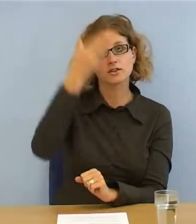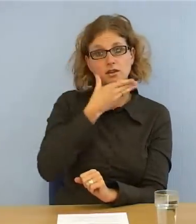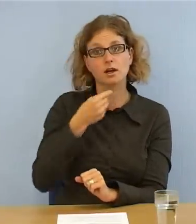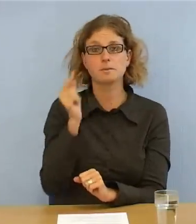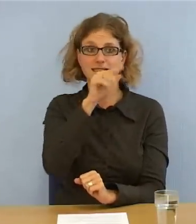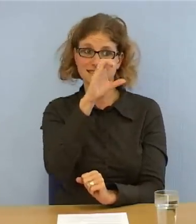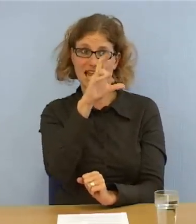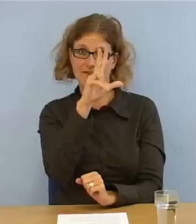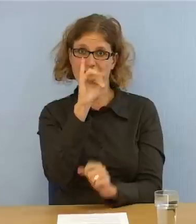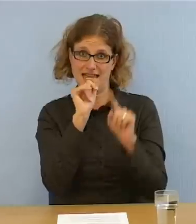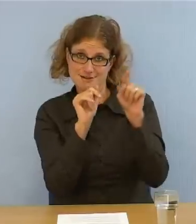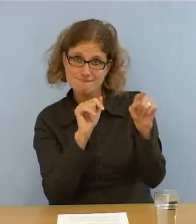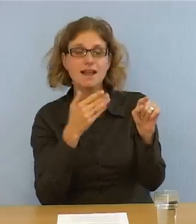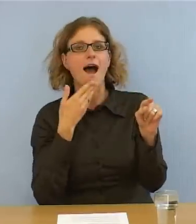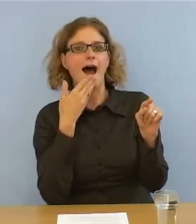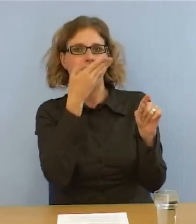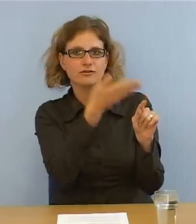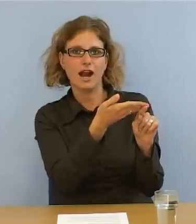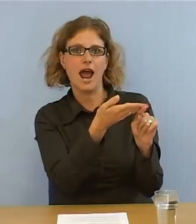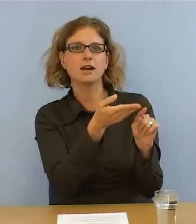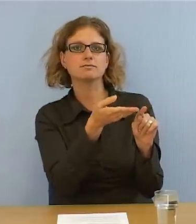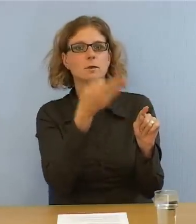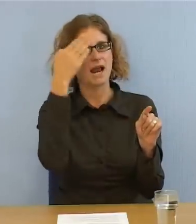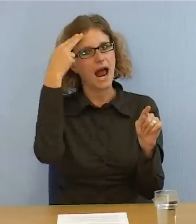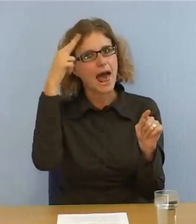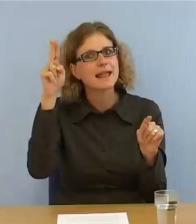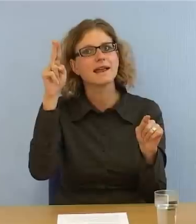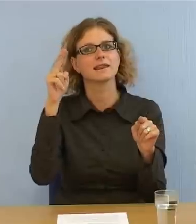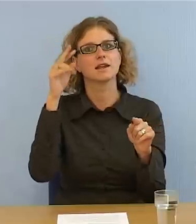Warnder heeft een aanvraag ingediend bij het CWI om...